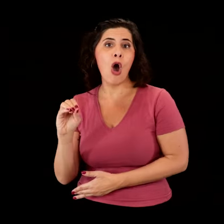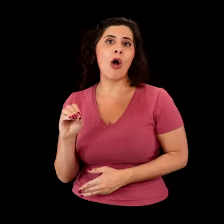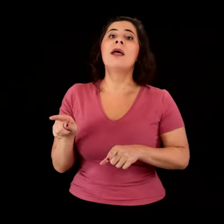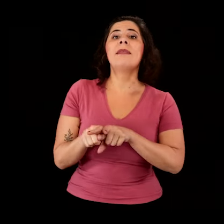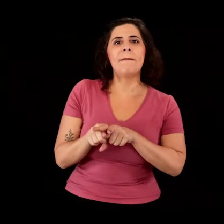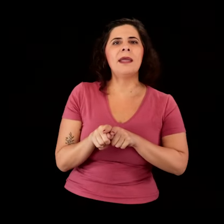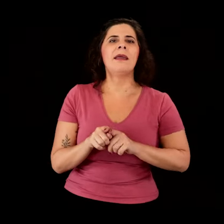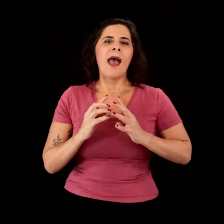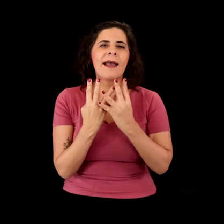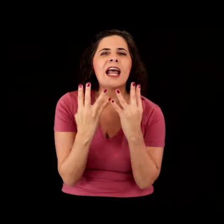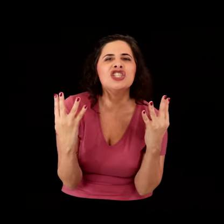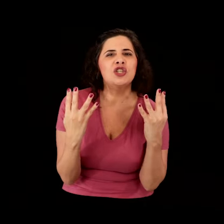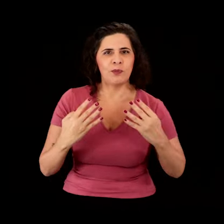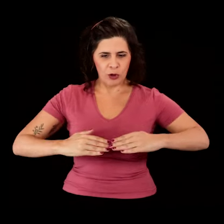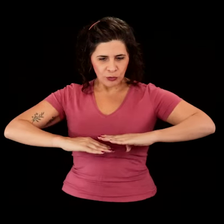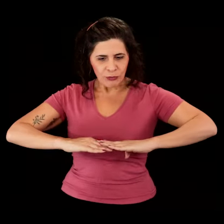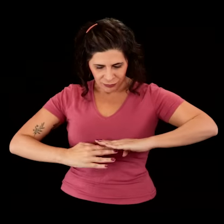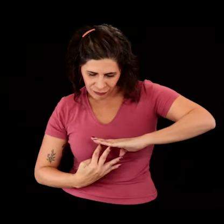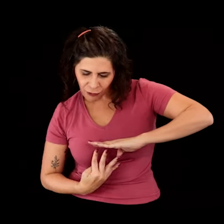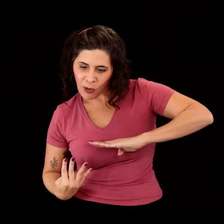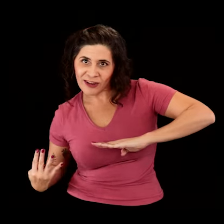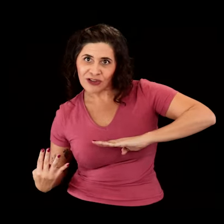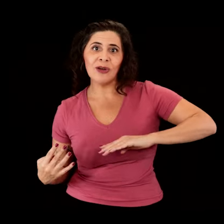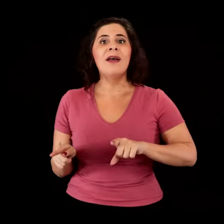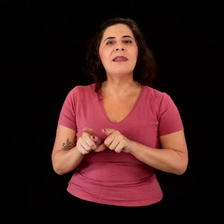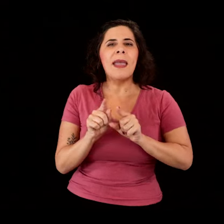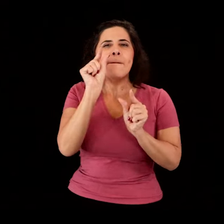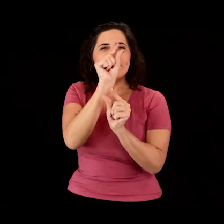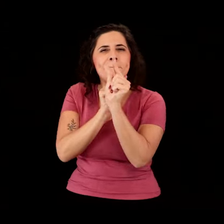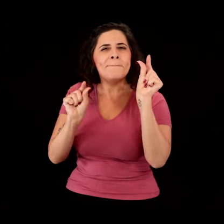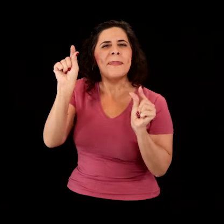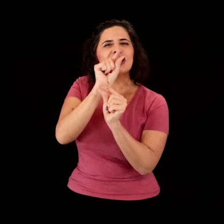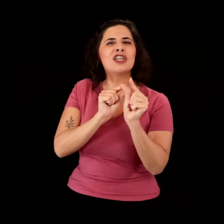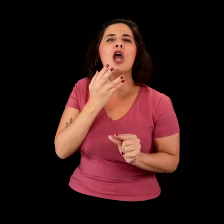os gradis do guarda-corpo, as pastilhas, a paleta de cores de cada edifício…